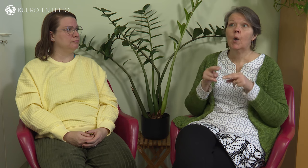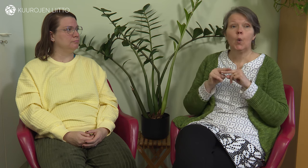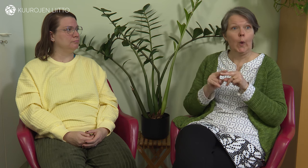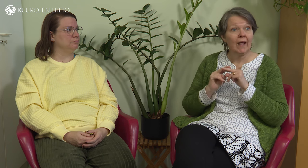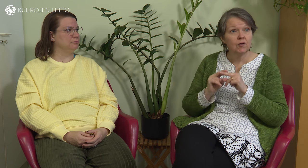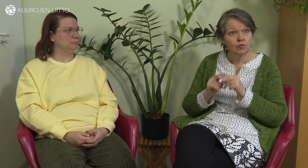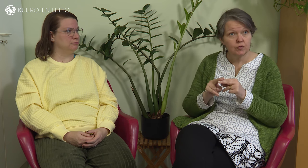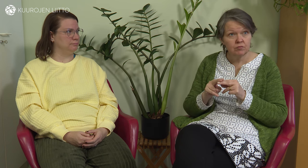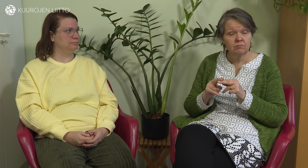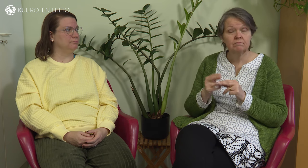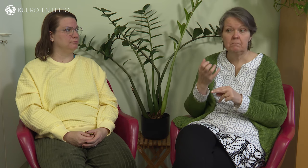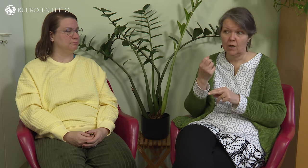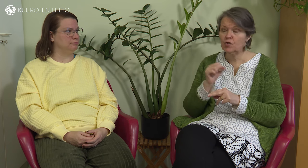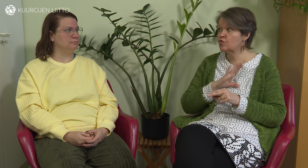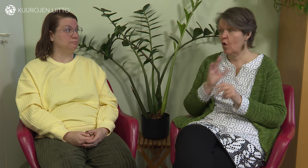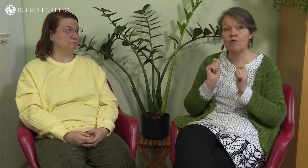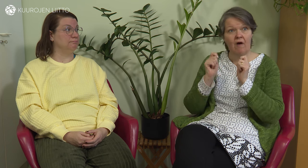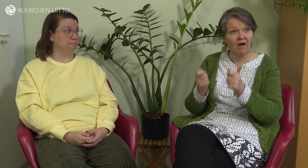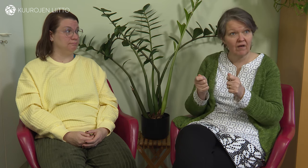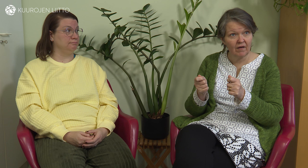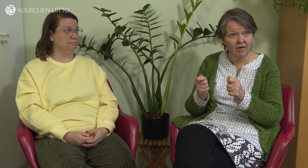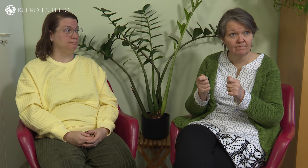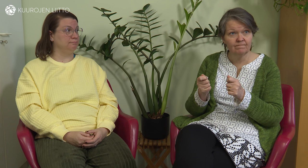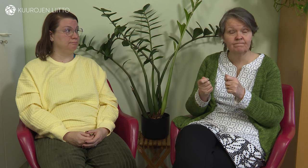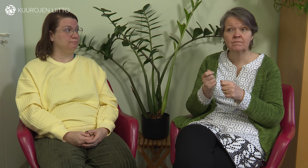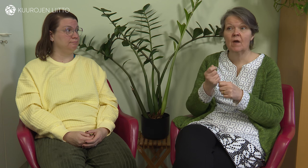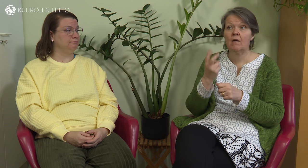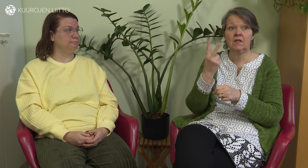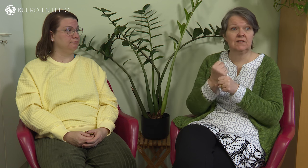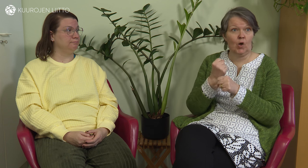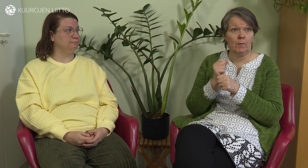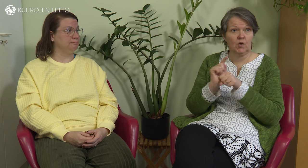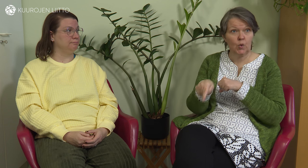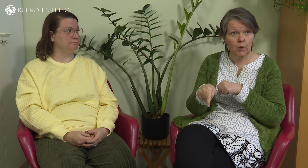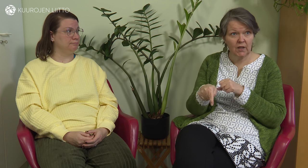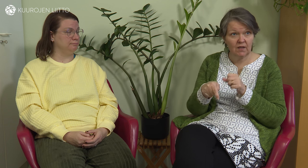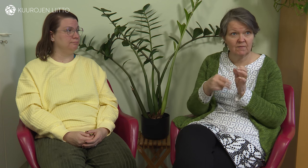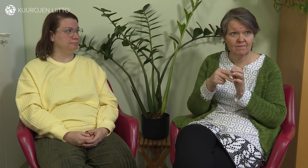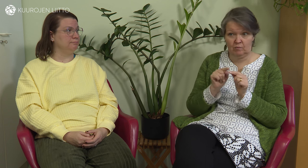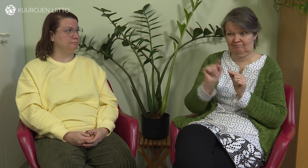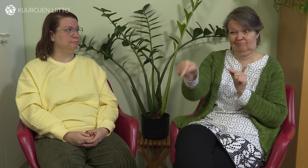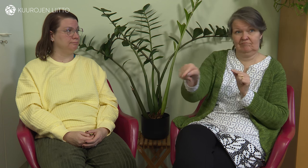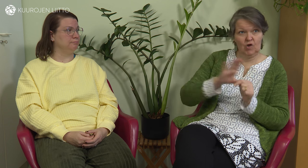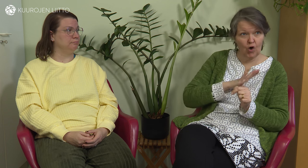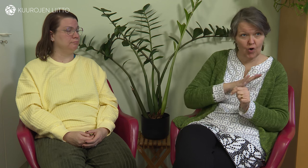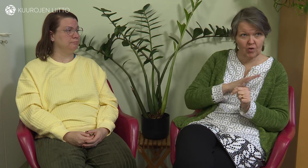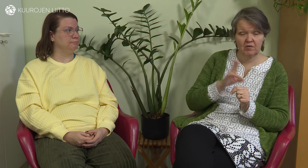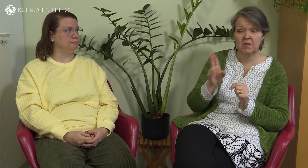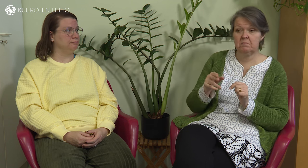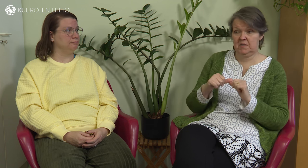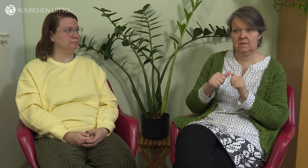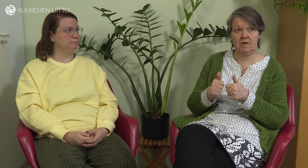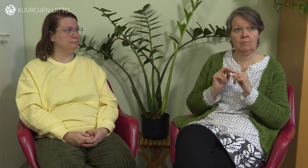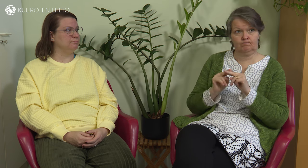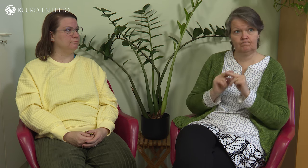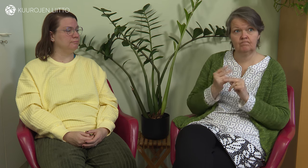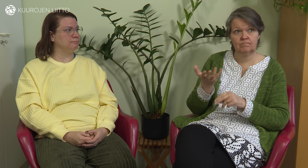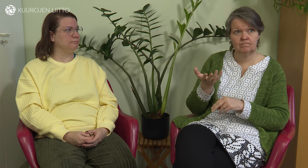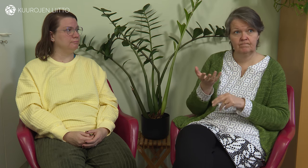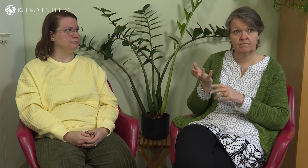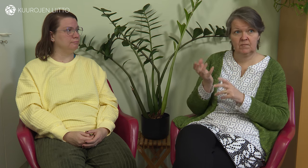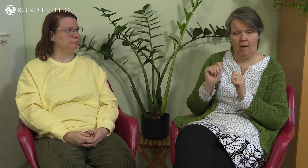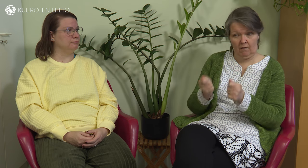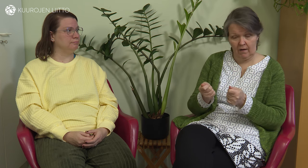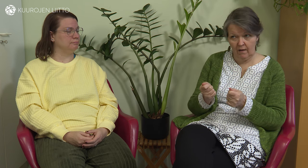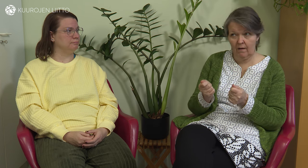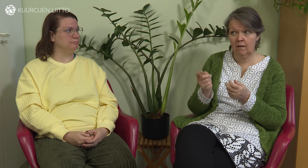Kuljetuksia on mahdollista hakea, jos matka on yli kahden kilometrin pituinen.